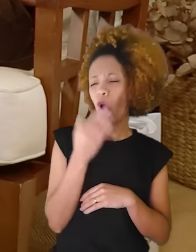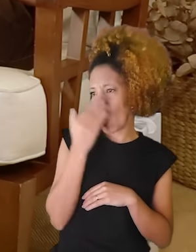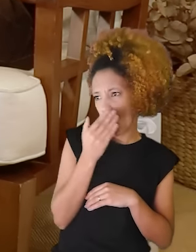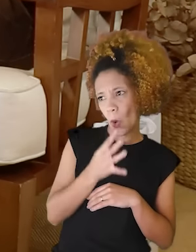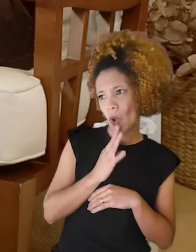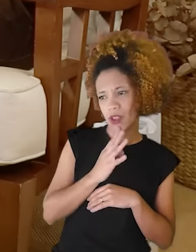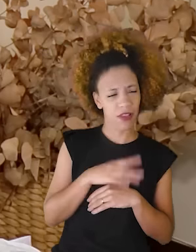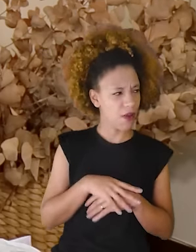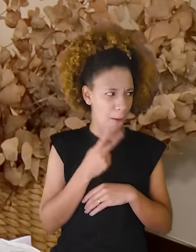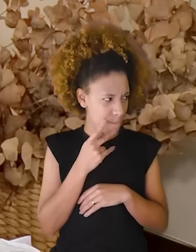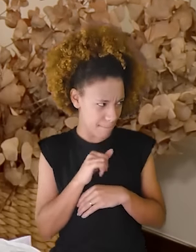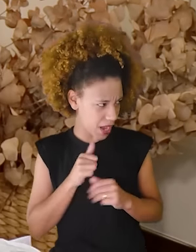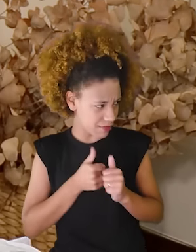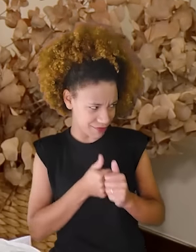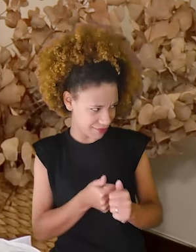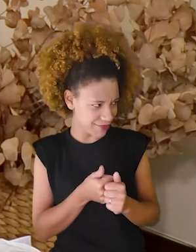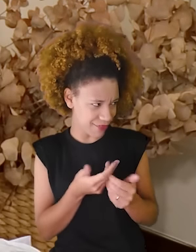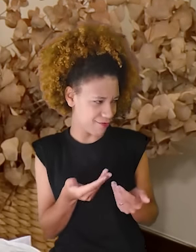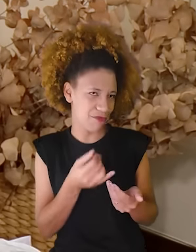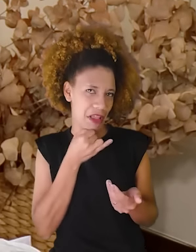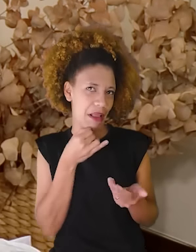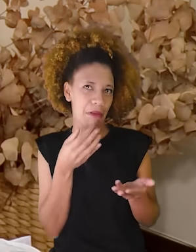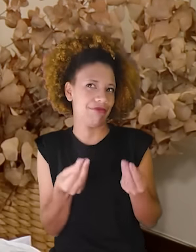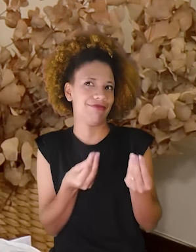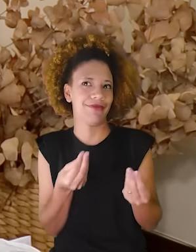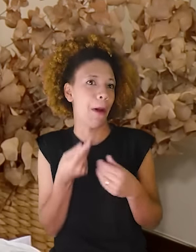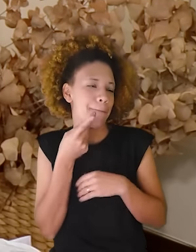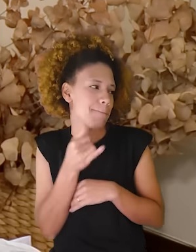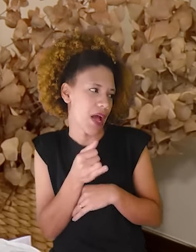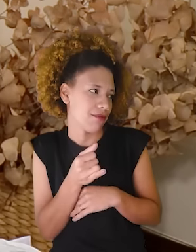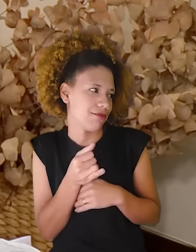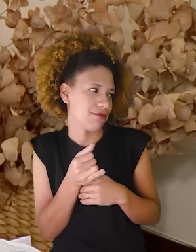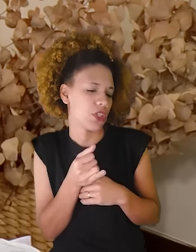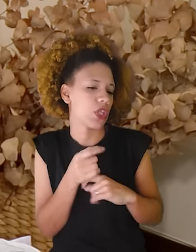tem muito cara tem pai com você nessas paradas assim assim ele é esse pai vamos falar sobre